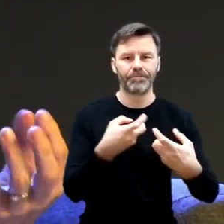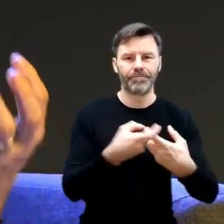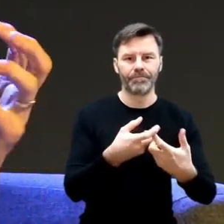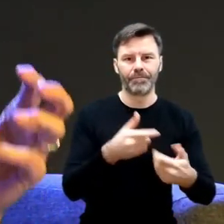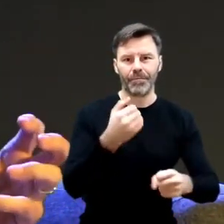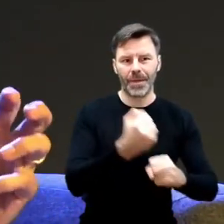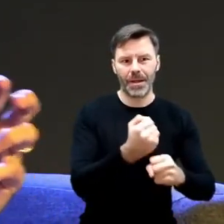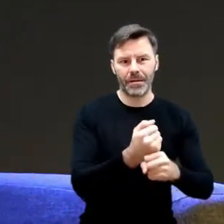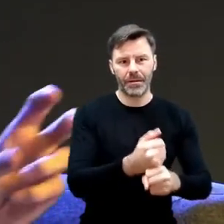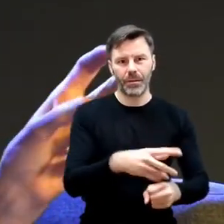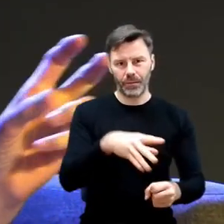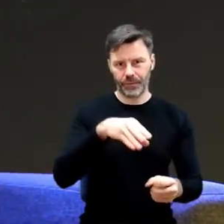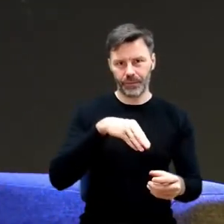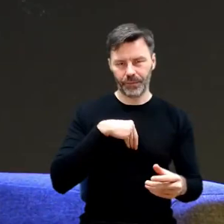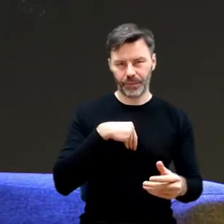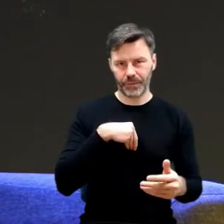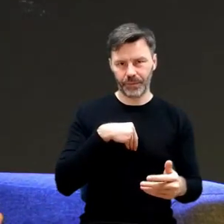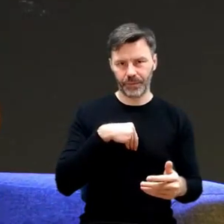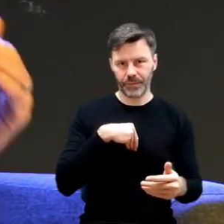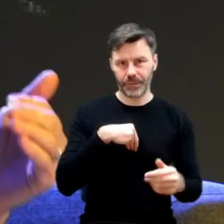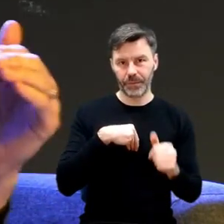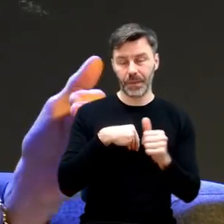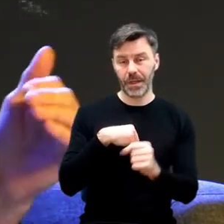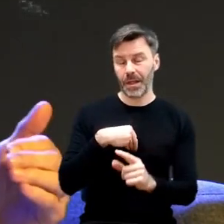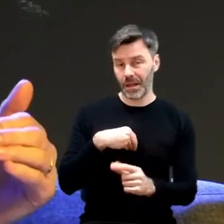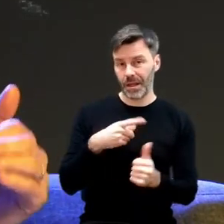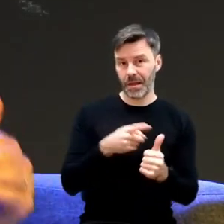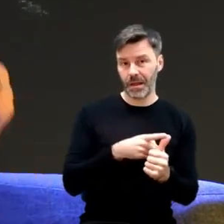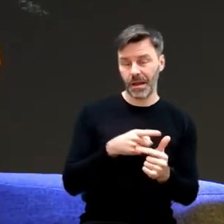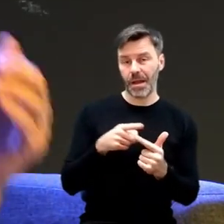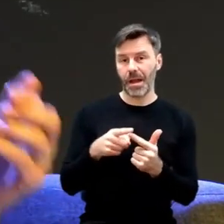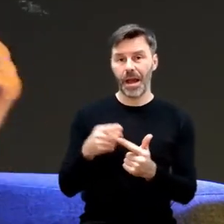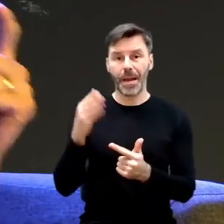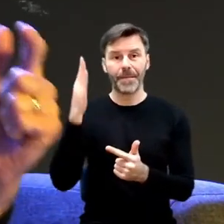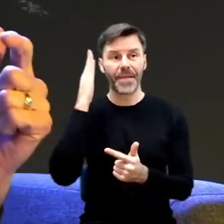to funkcji mieszkaniowej wirtualnie nie zrealizujemy.